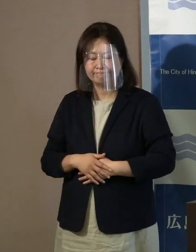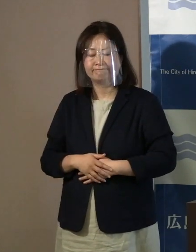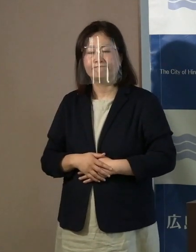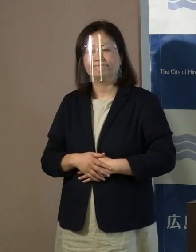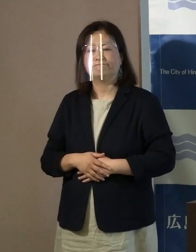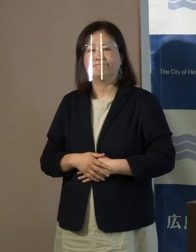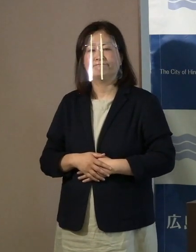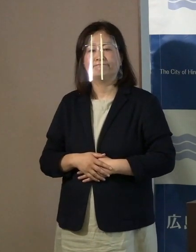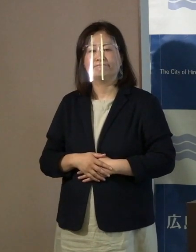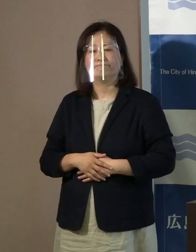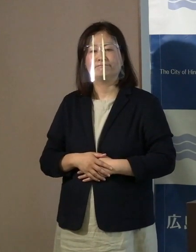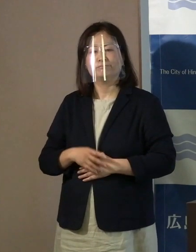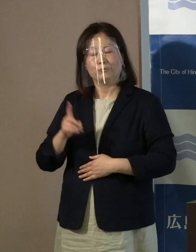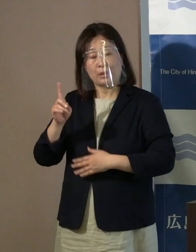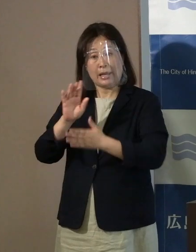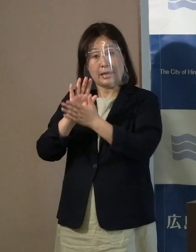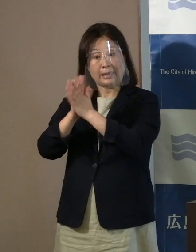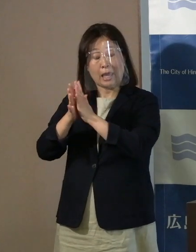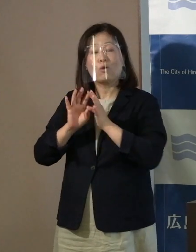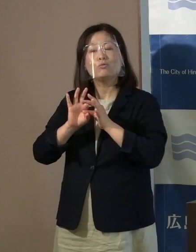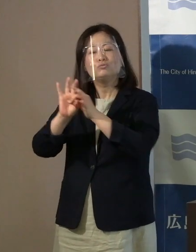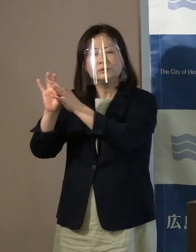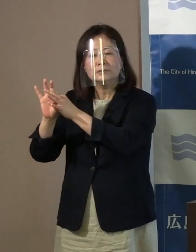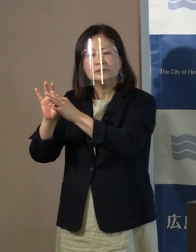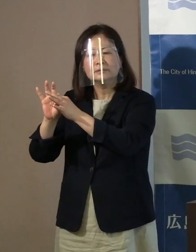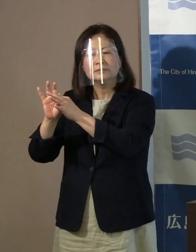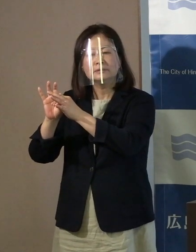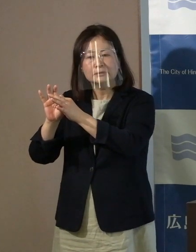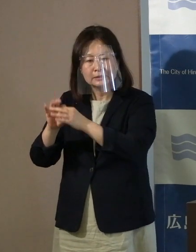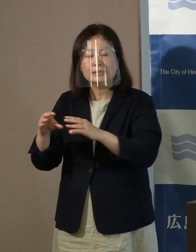これは県を通じて､ あるいは全国市長会などを通じて､